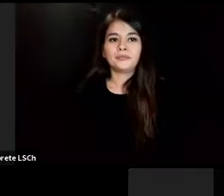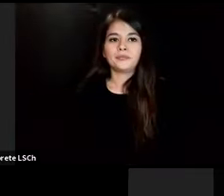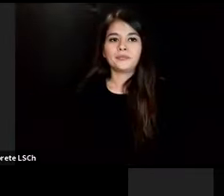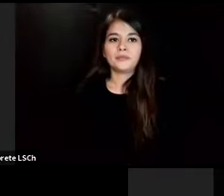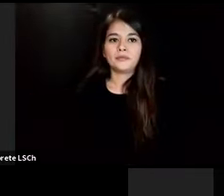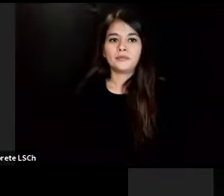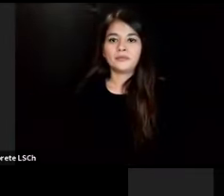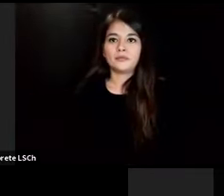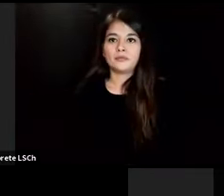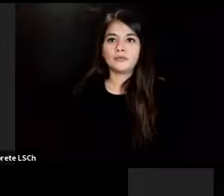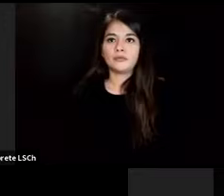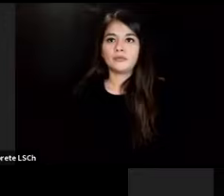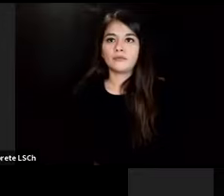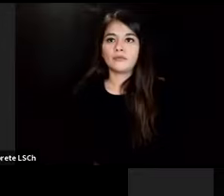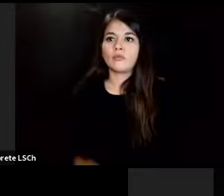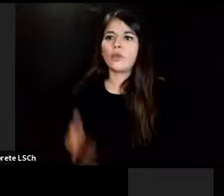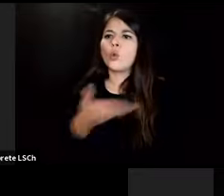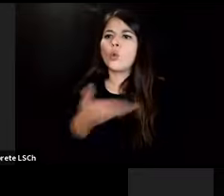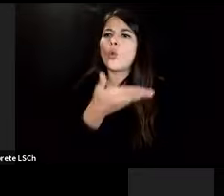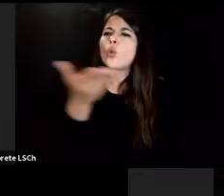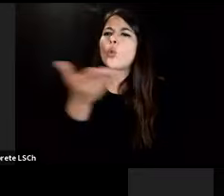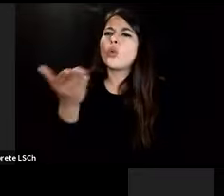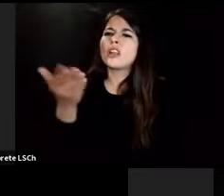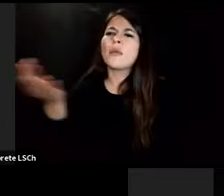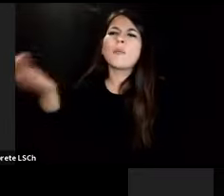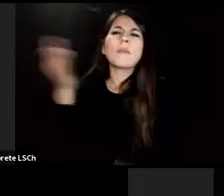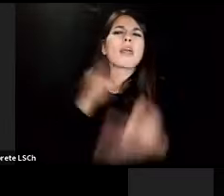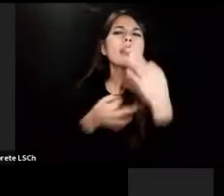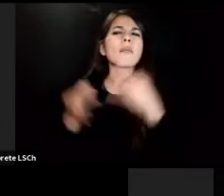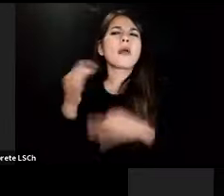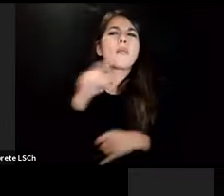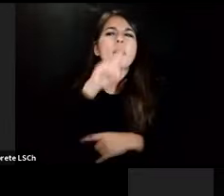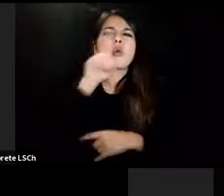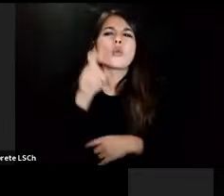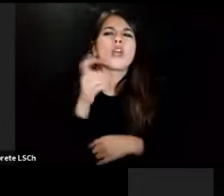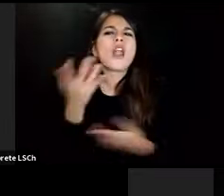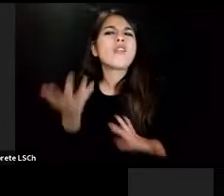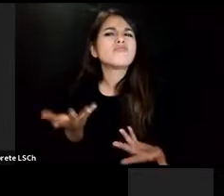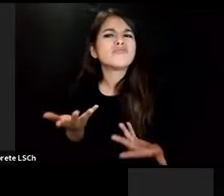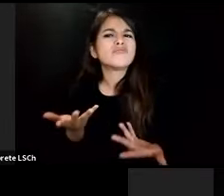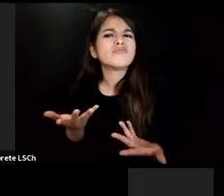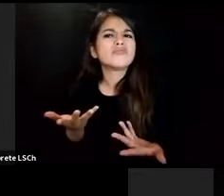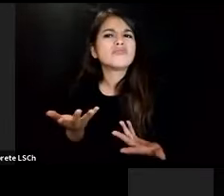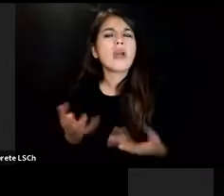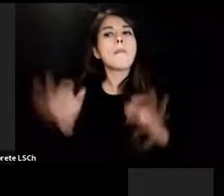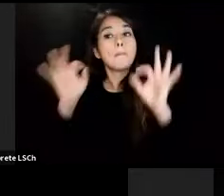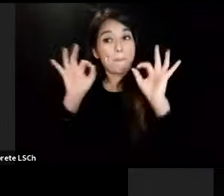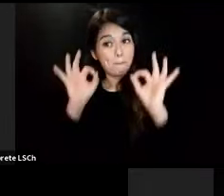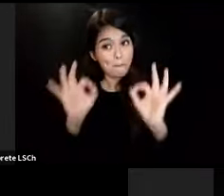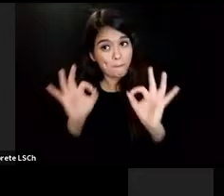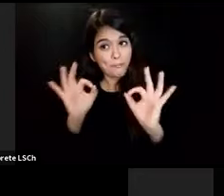Ustedes me dirán "bueno perfecto" "Existe todo un mundo de los audiolibros en EEUU